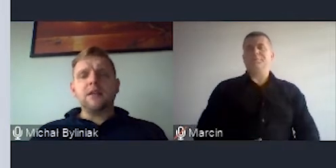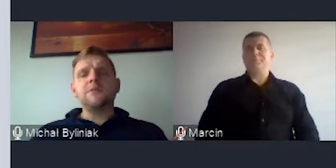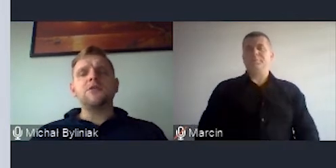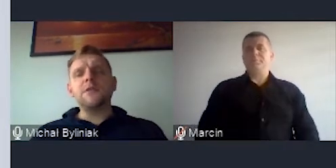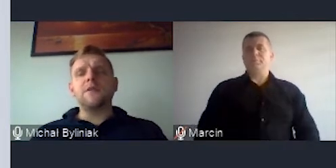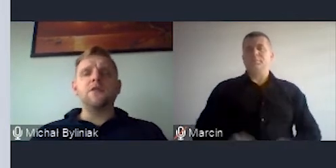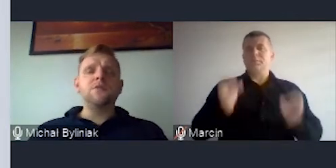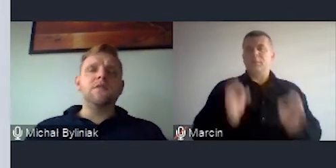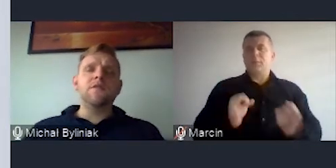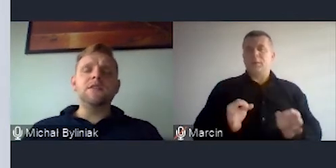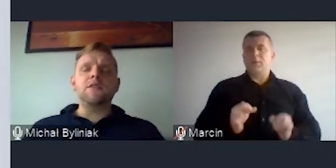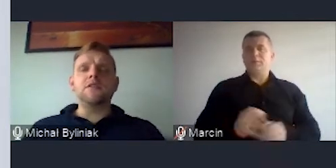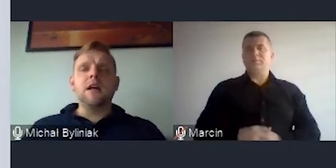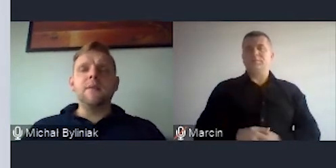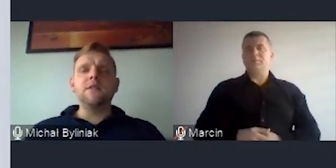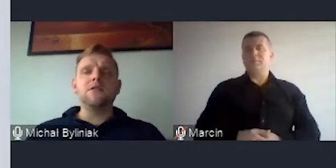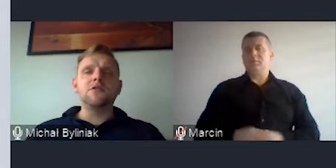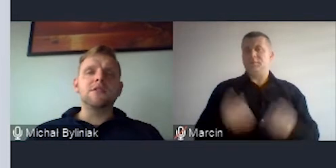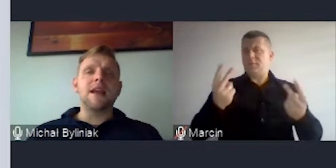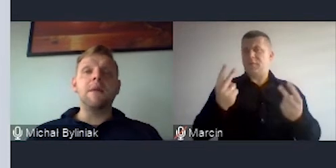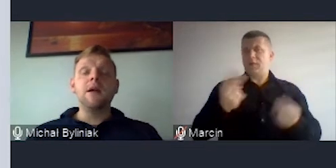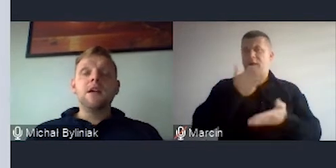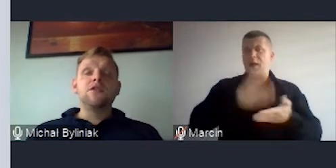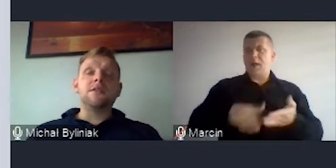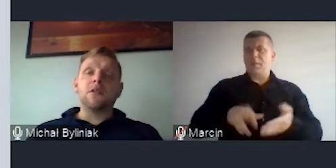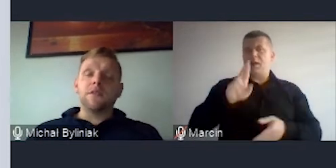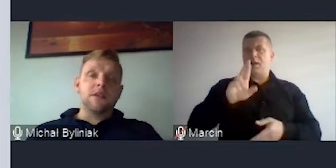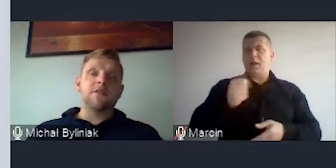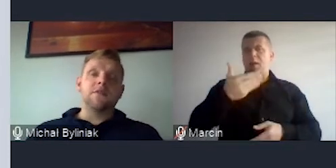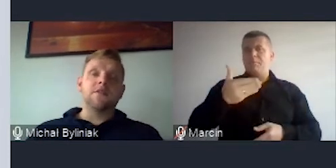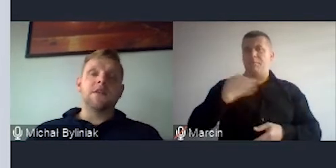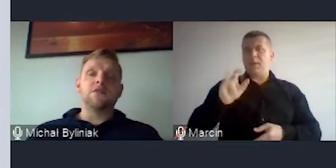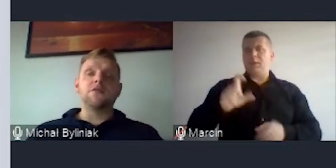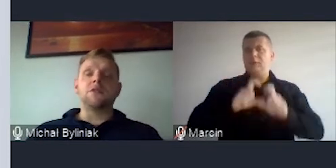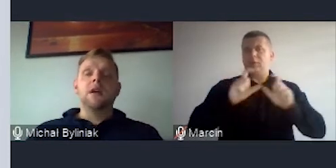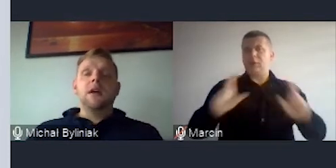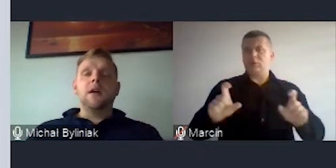I teraz, proszę Państwa, wchodzimy w istotne elementy dotyczące ram czasowych tej kwalifikowalności.